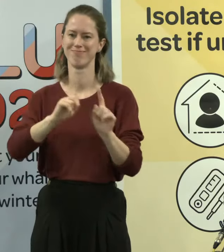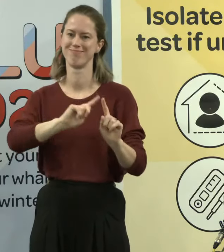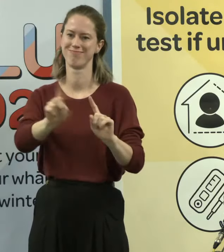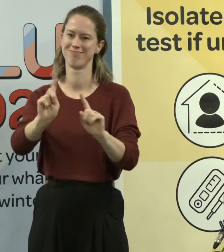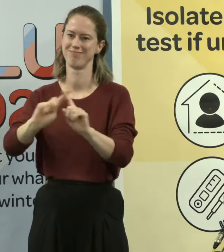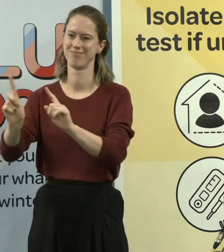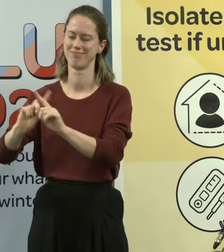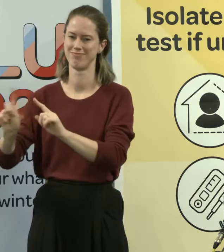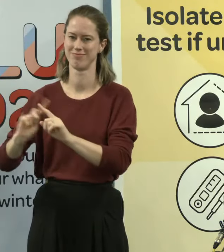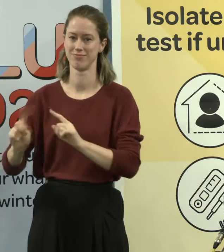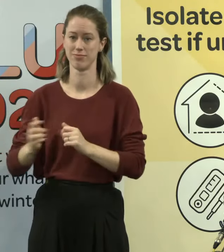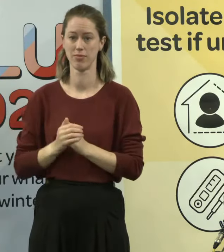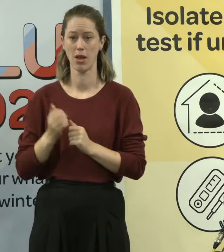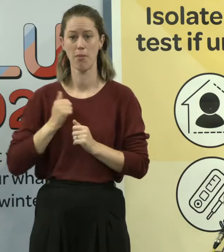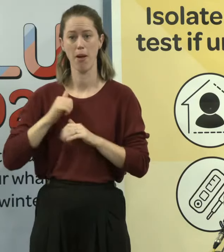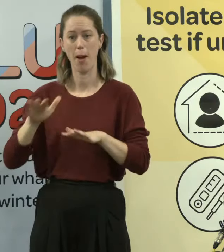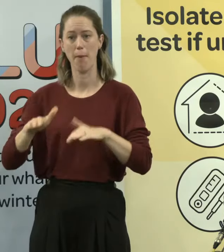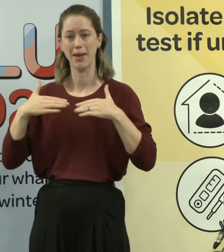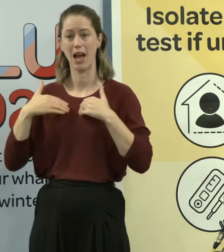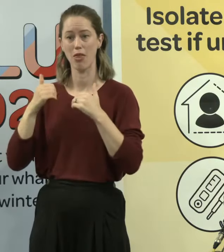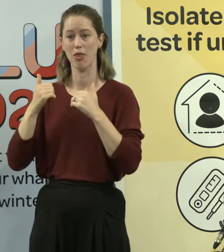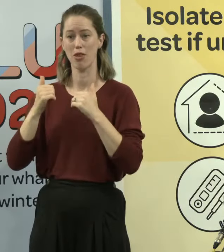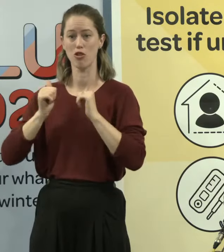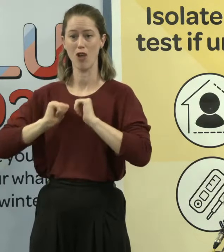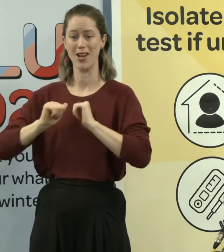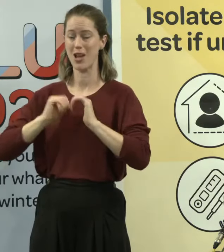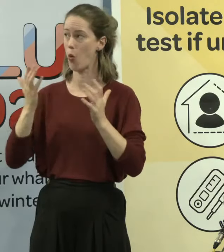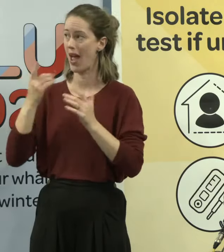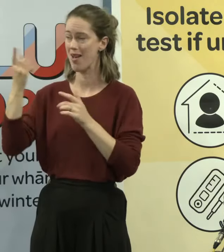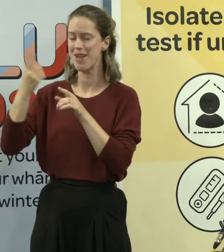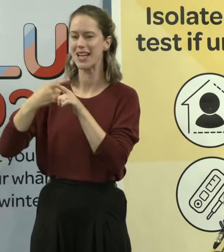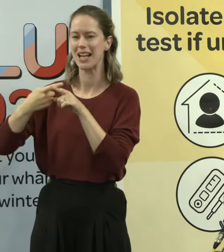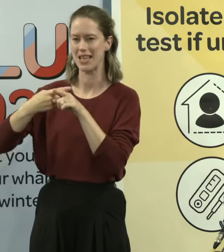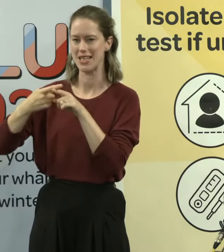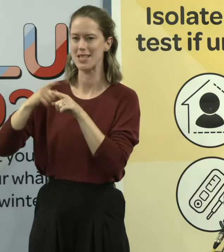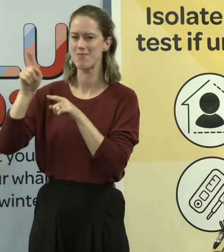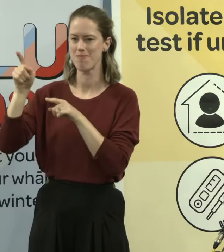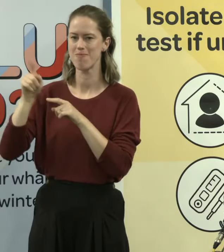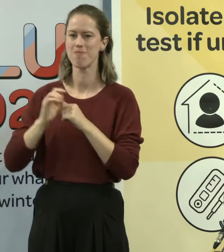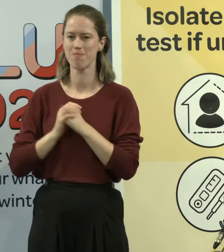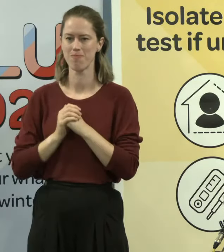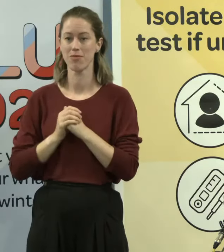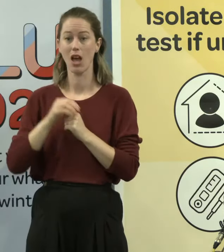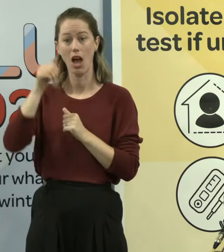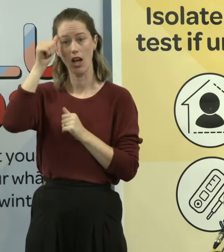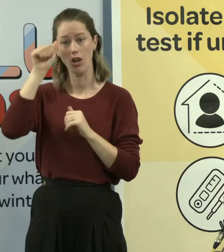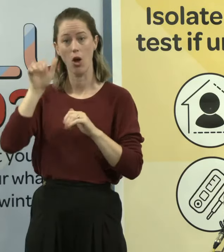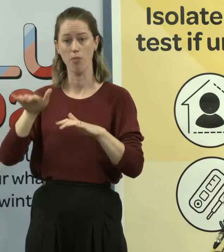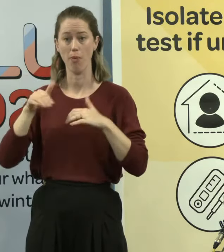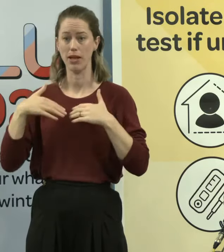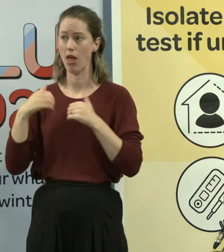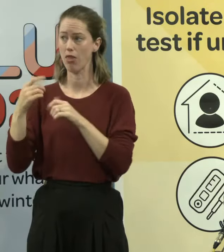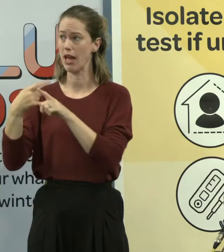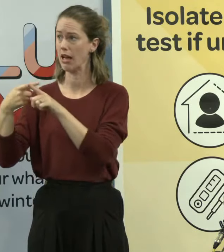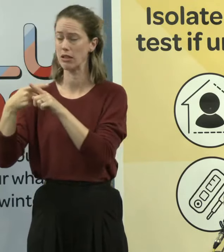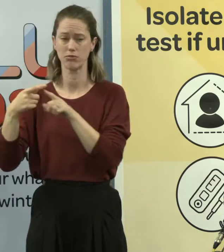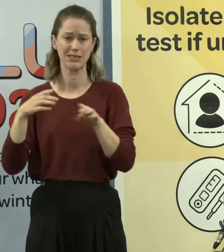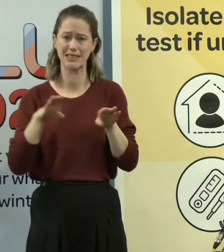Ki taku whakaaro he rereke nga whakautu o ia whenua, e ai